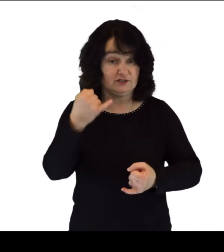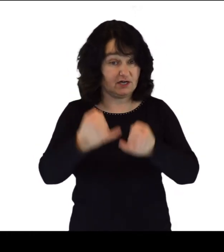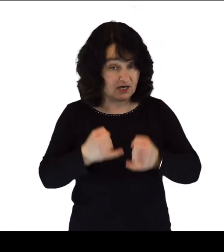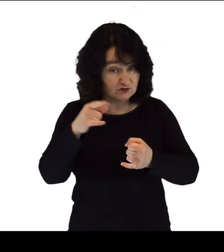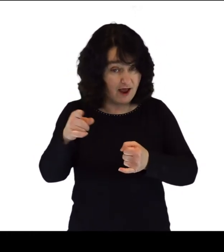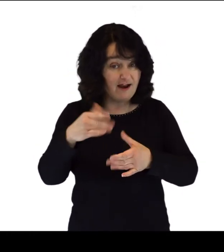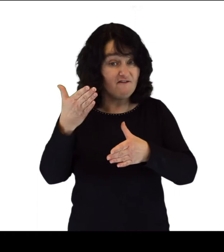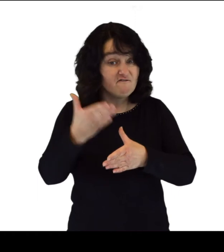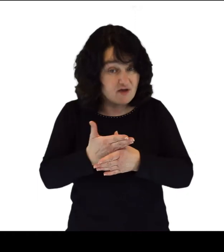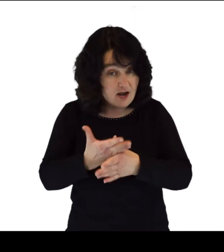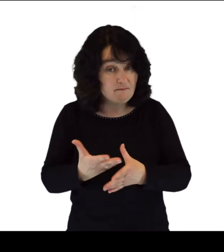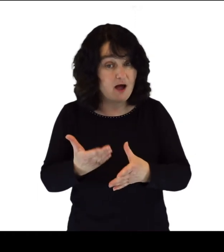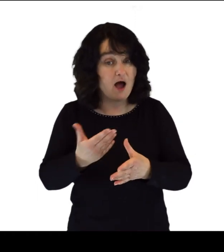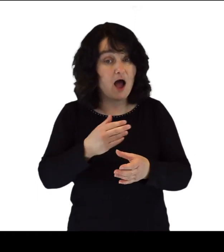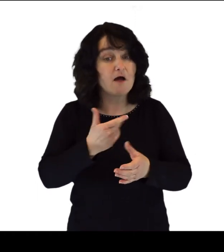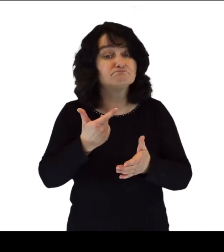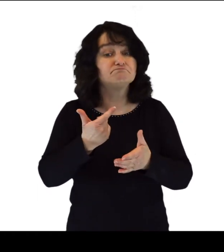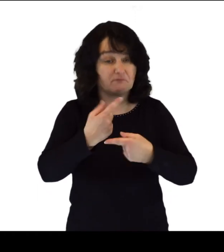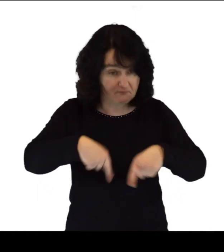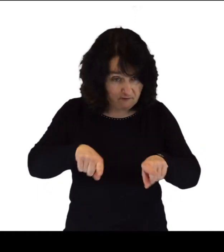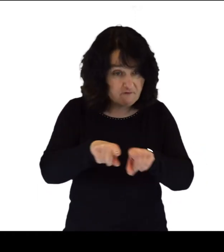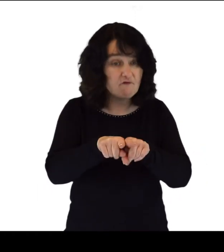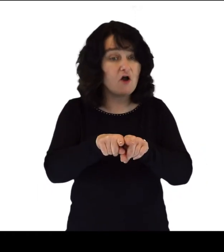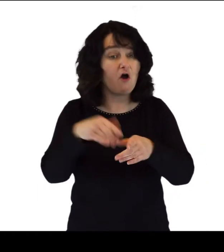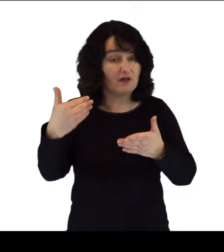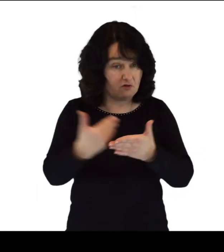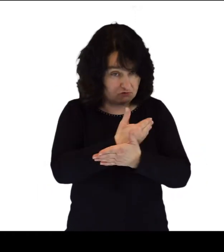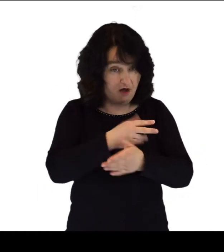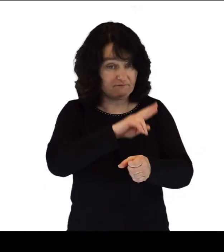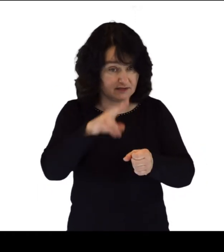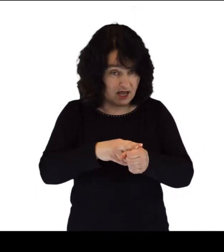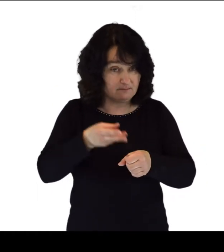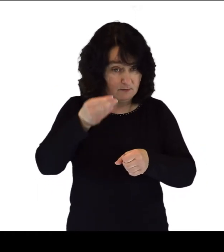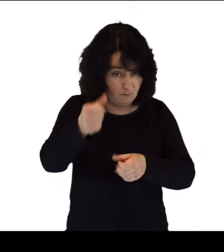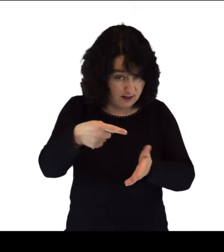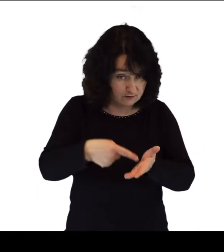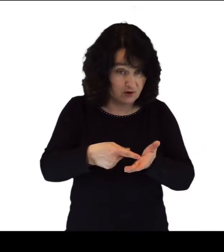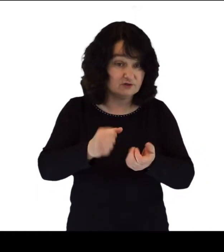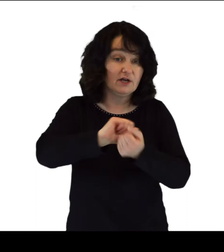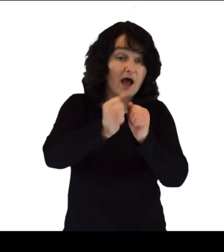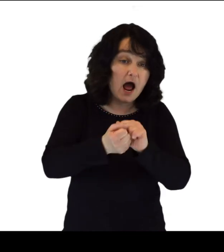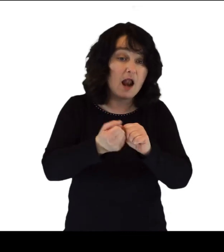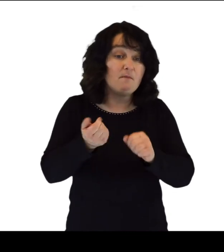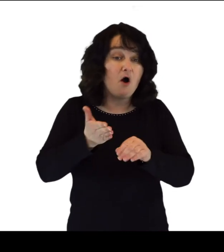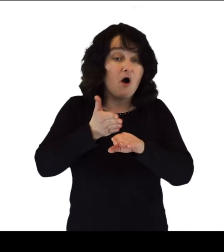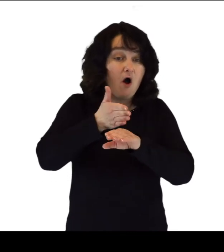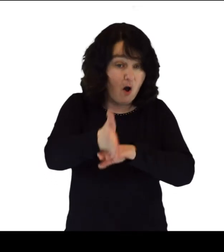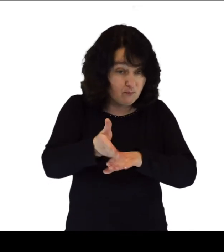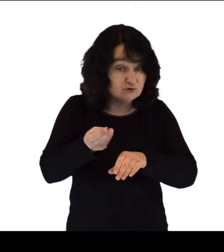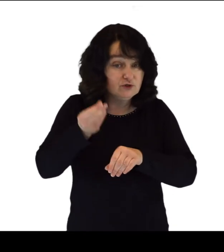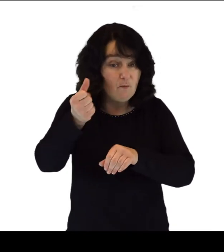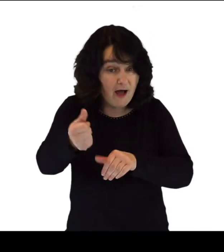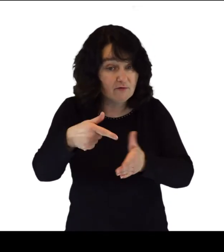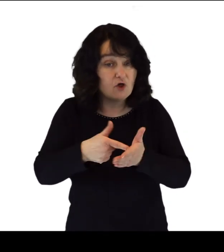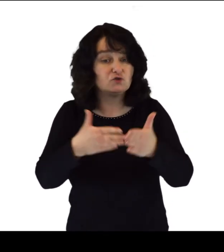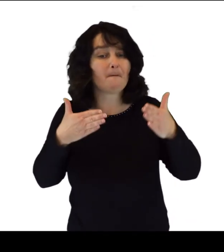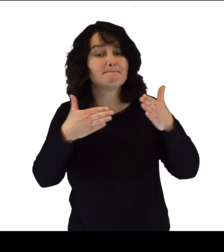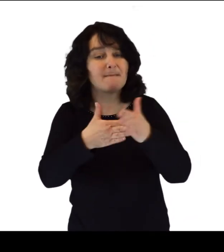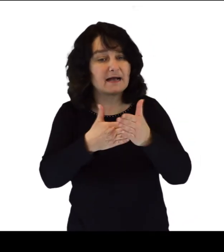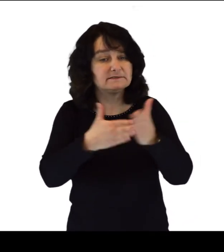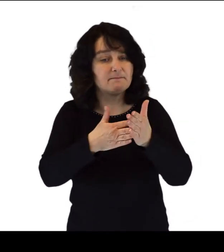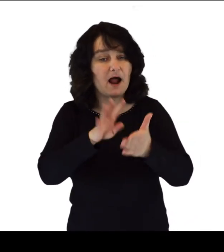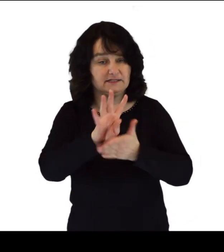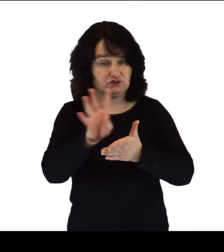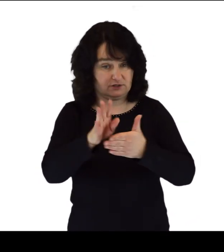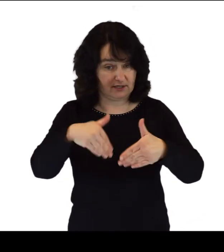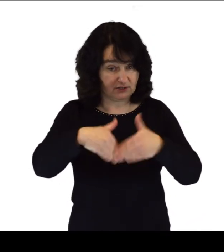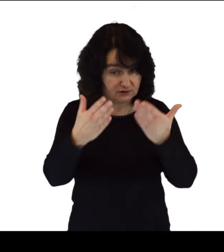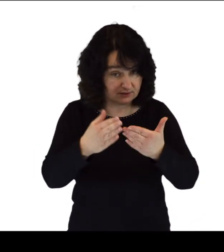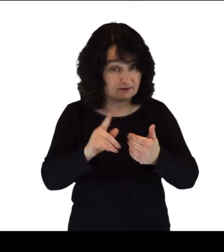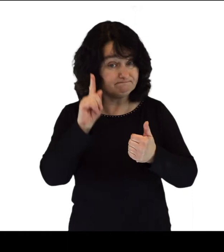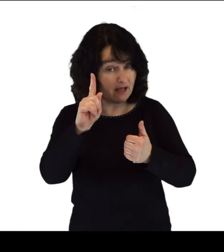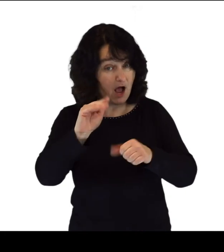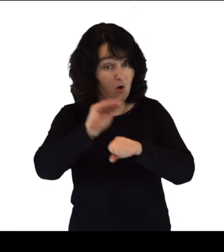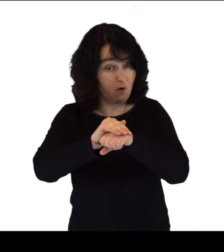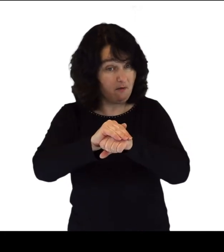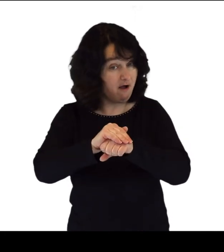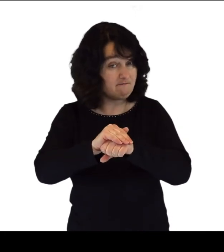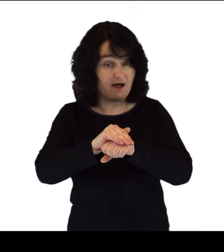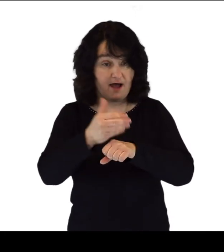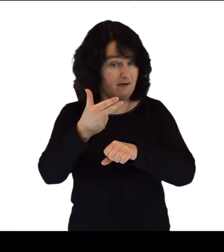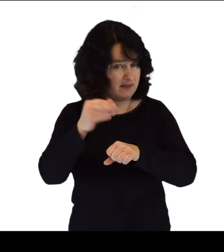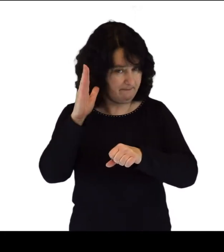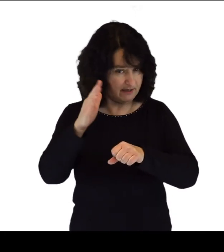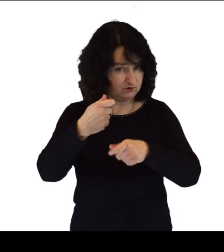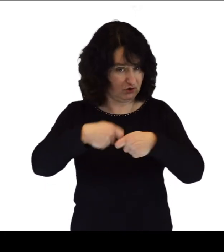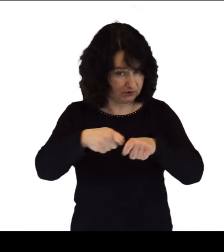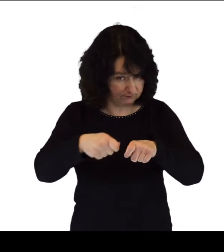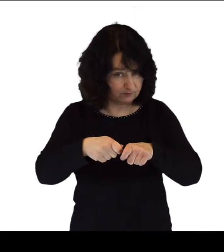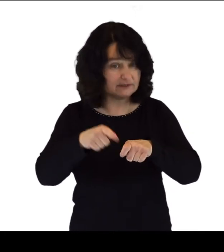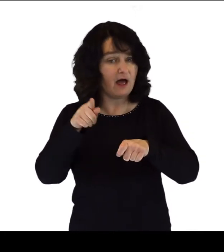Jeśli więc pracodawca dotrzyma nowego terminu płatności (lub opóźni się z płatnością maksymalnie o 14 dni, a umowa nie zostanie rozwiązana),